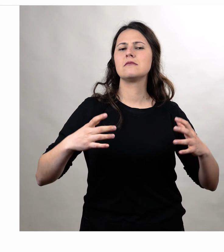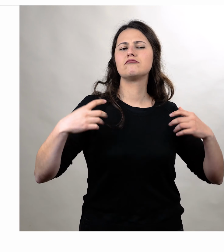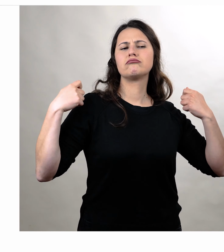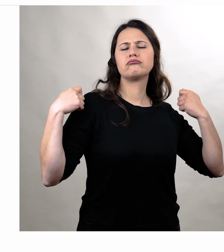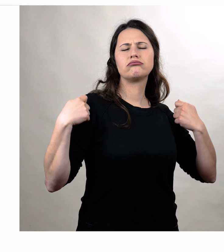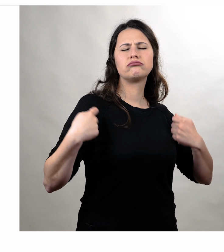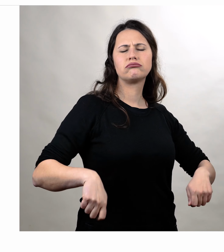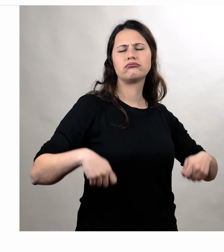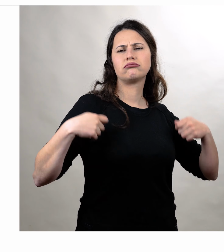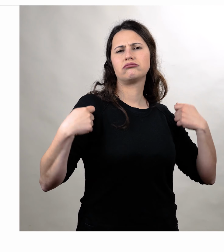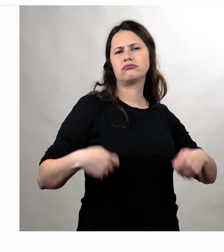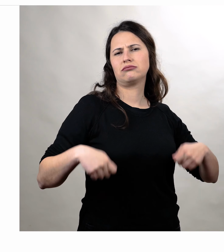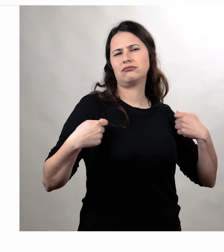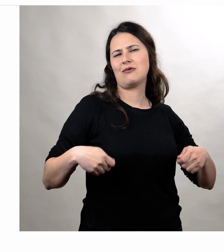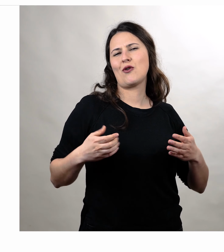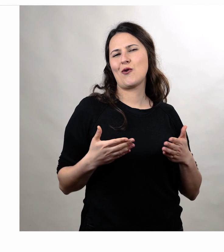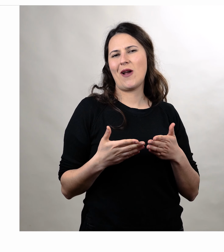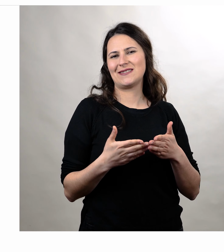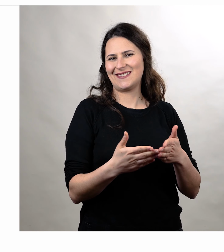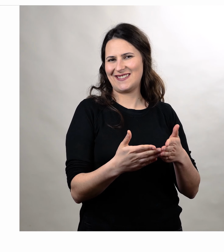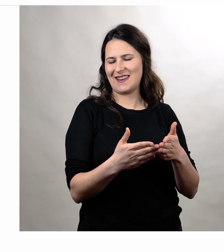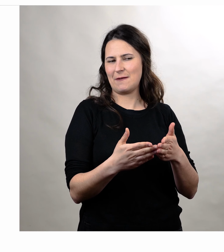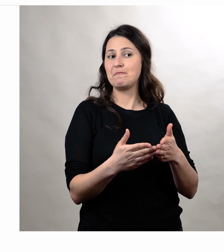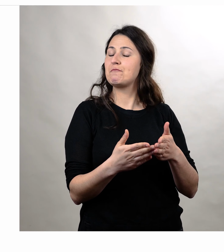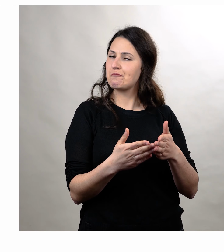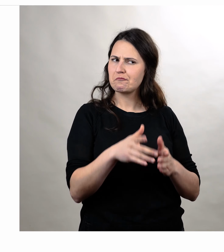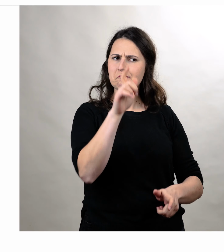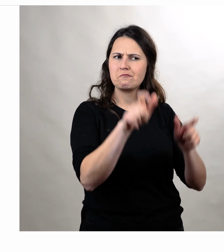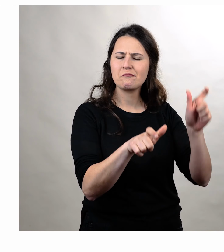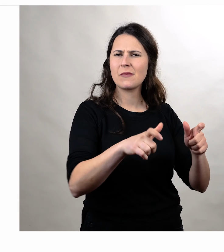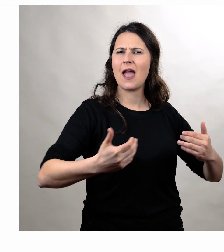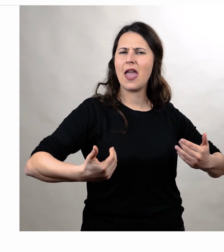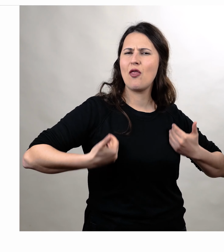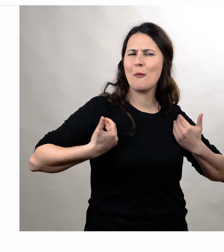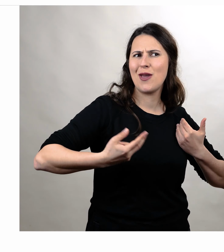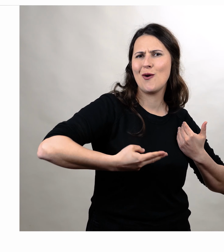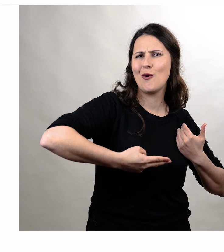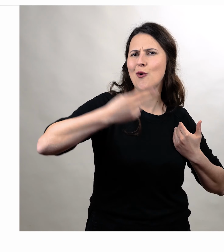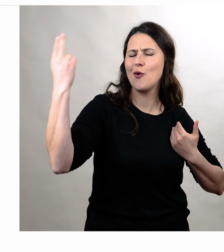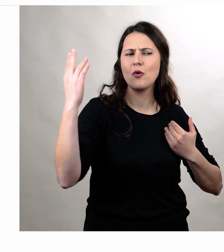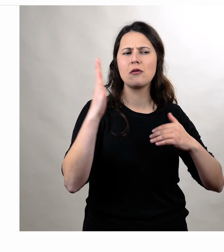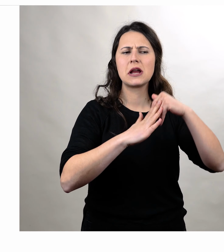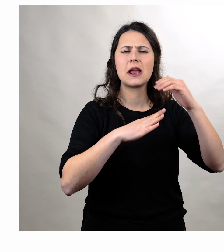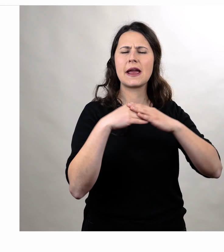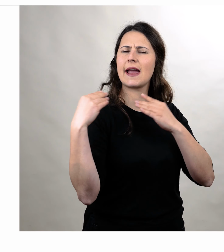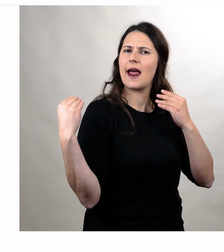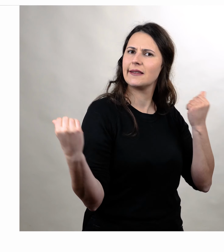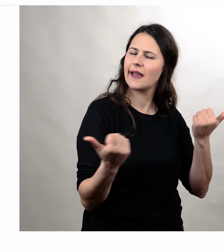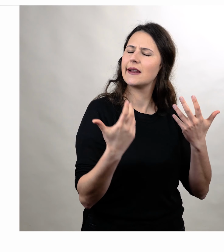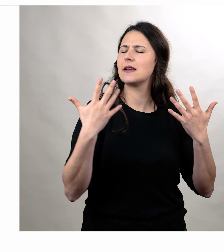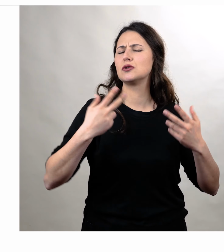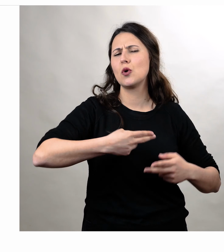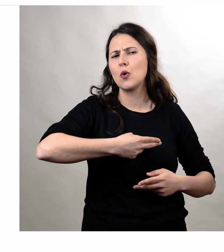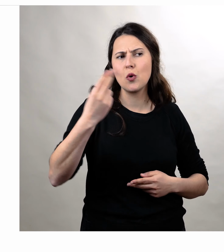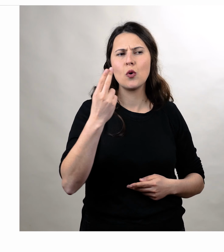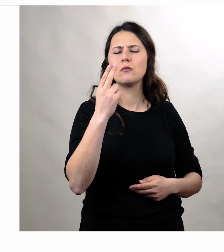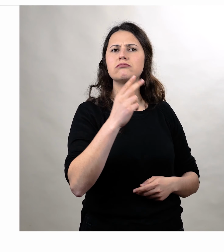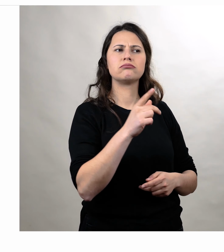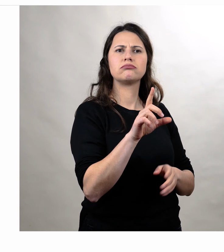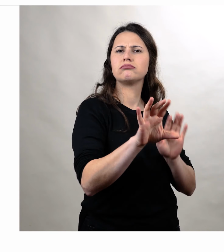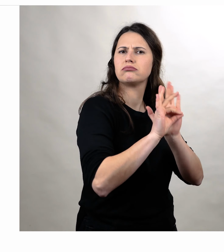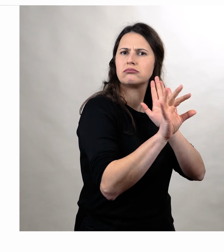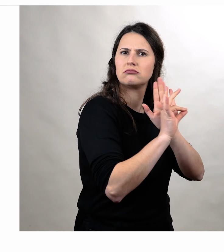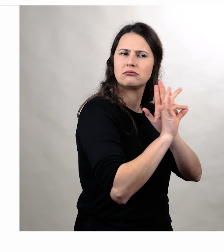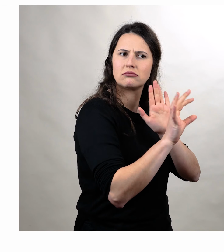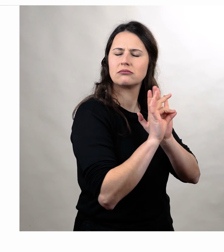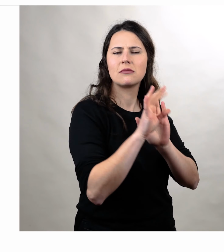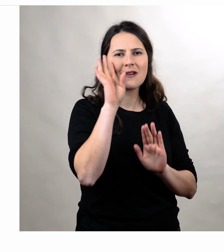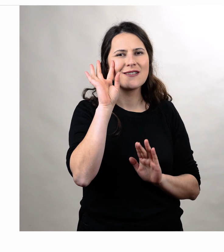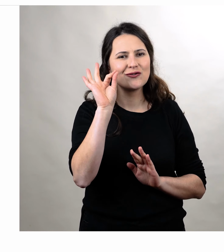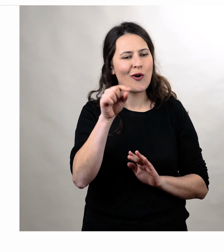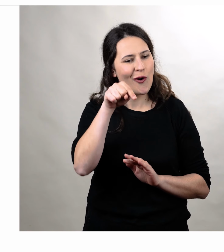Πολλοί διάσημοι ηθοποιοί και καλλιτέχνες προσλαμβάνονταν από την εταιρεία διοργάνωσης της κρουαζιέρας.